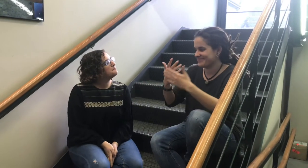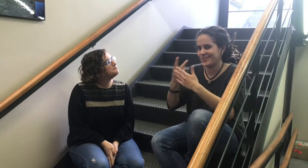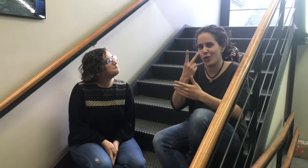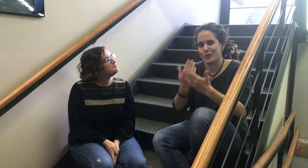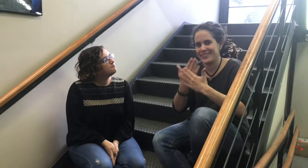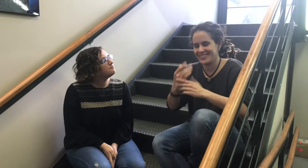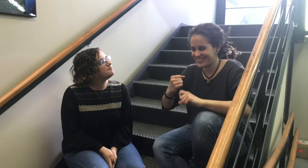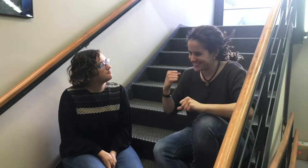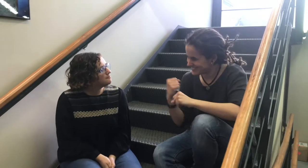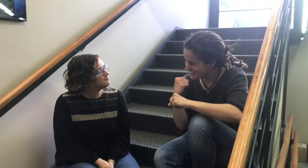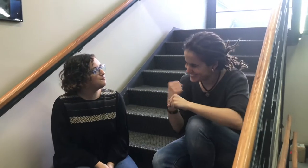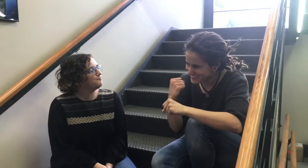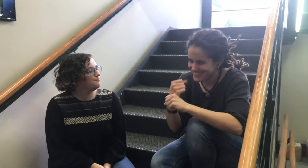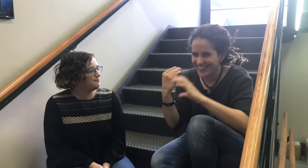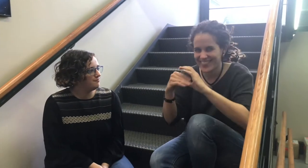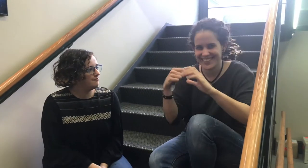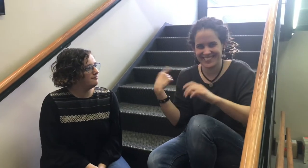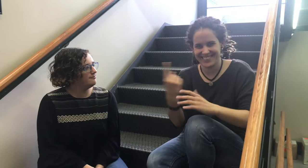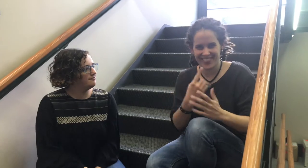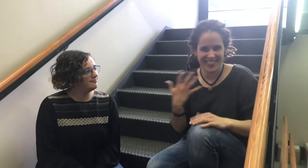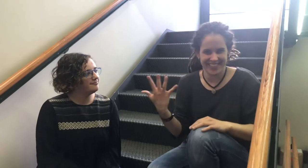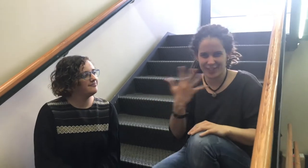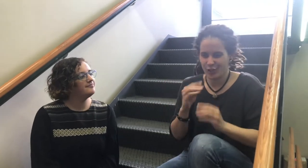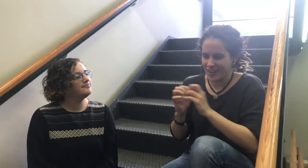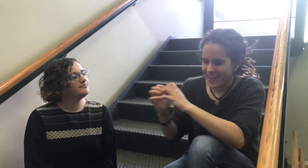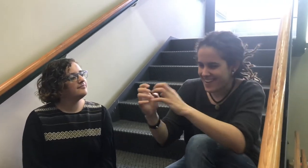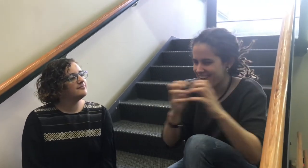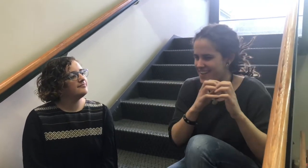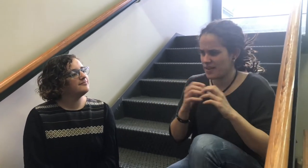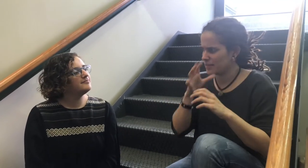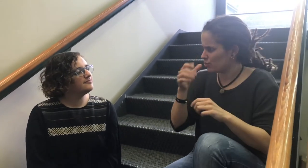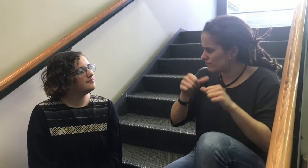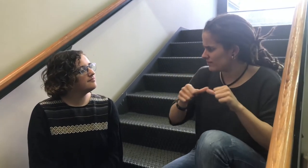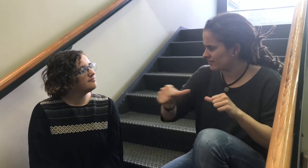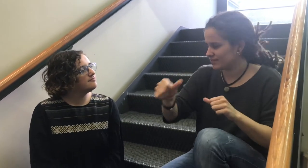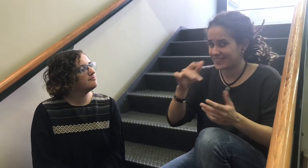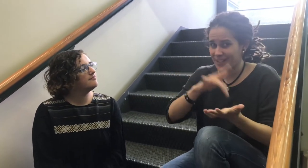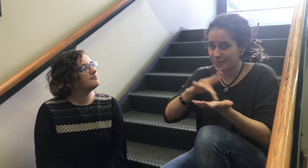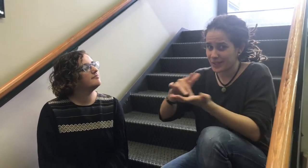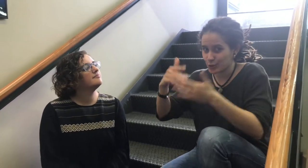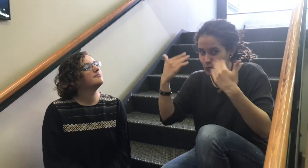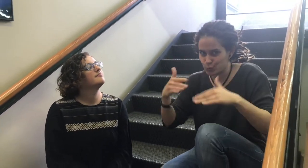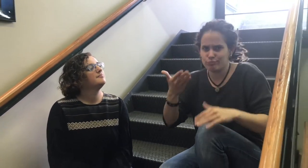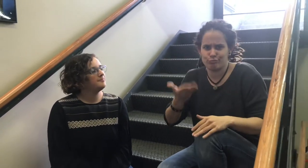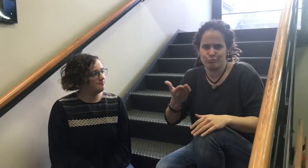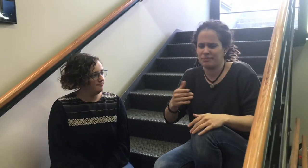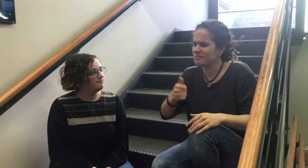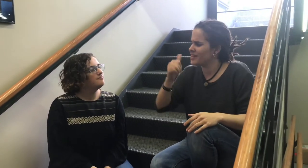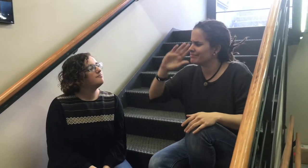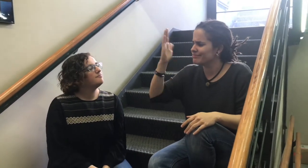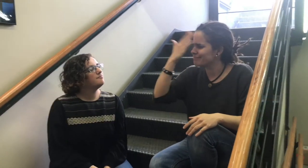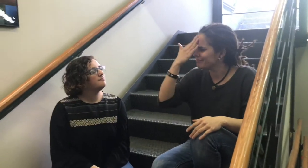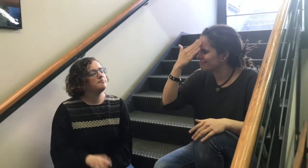Estos dos días hemos estado trabajando intensamente cinco miembrxs de la CJS-CNSE, planificando los próximos eventos. Se acercan fechas importantes, ¿cuáles son las más destacadas?